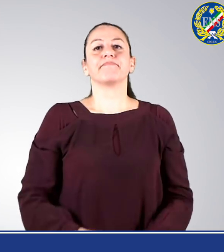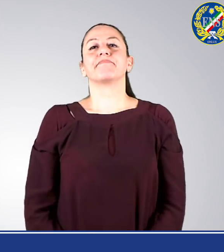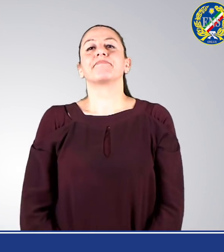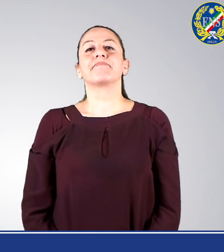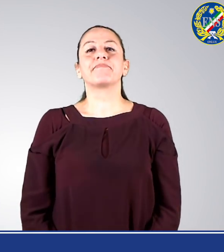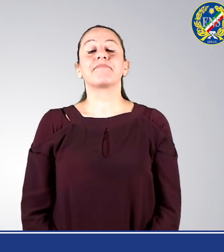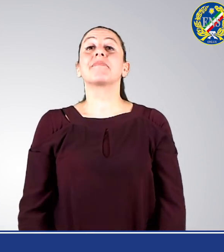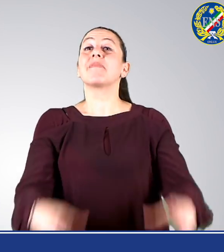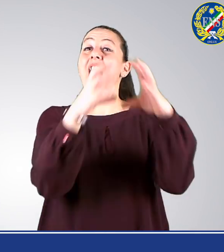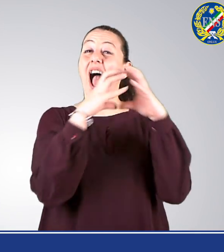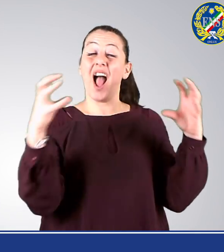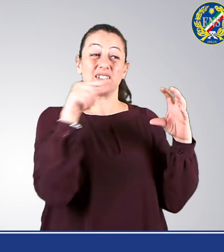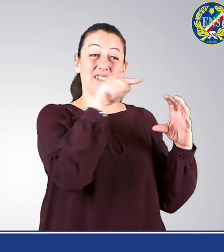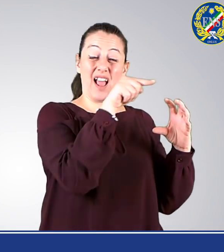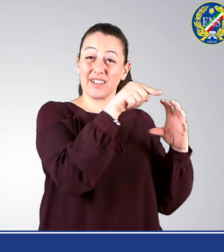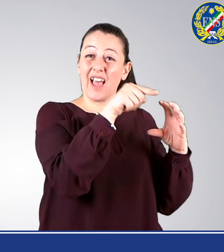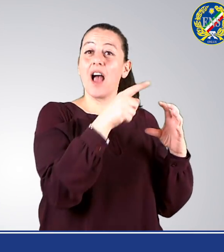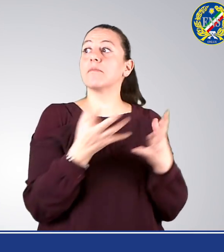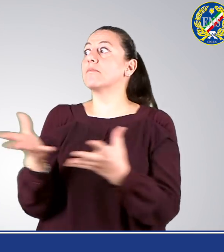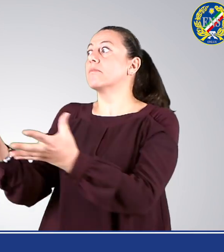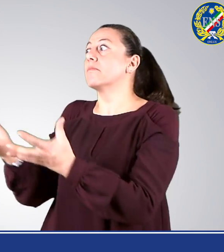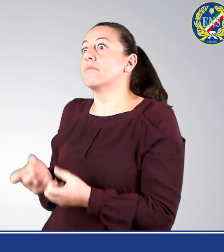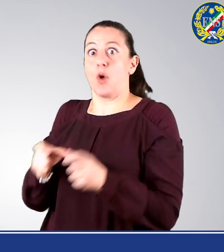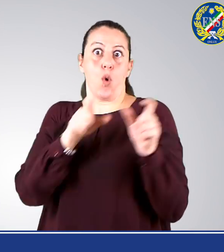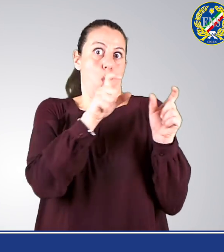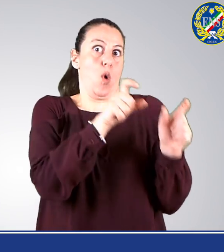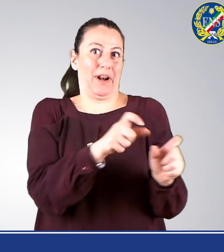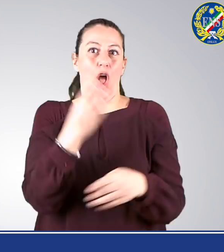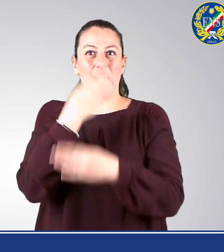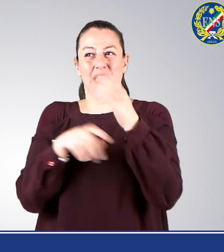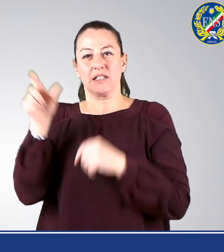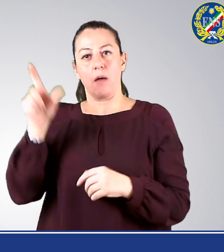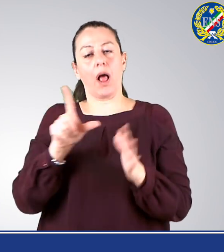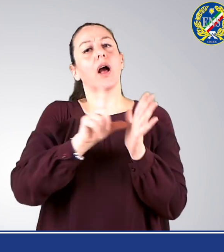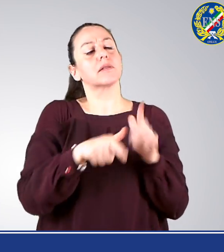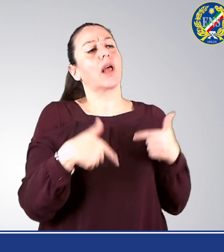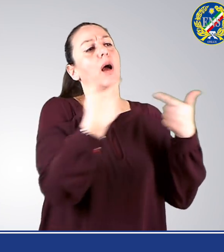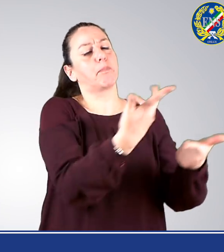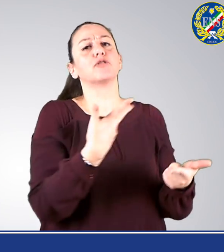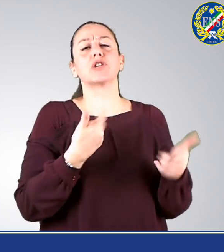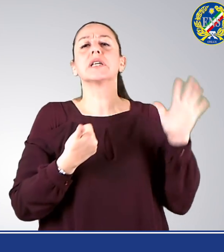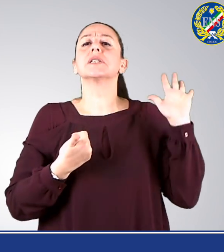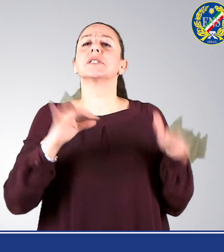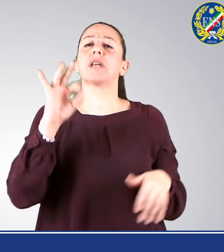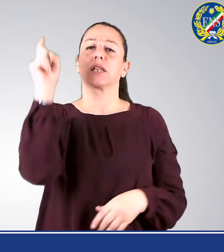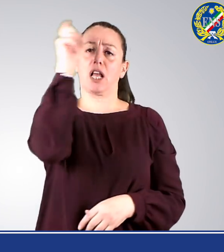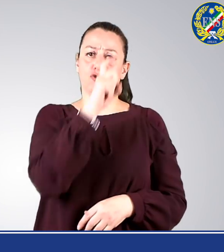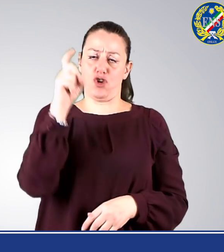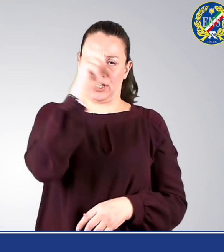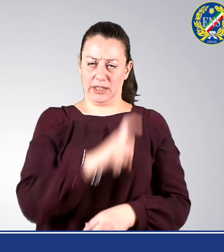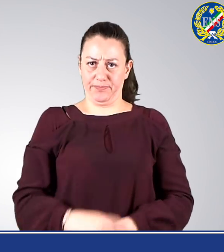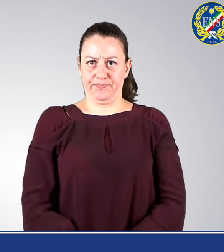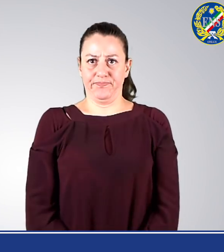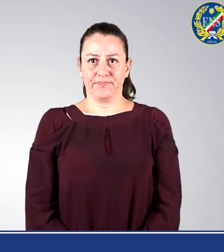Le aziende hanno 60 giorni di tempo per assumere un disabile